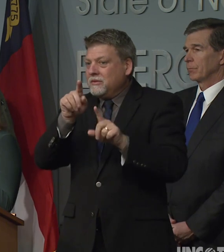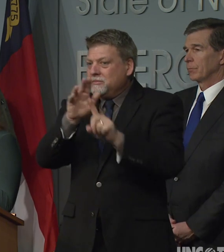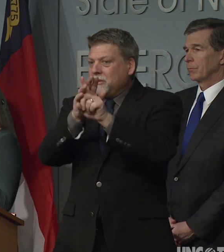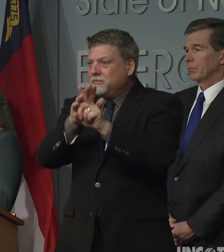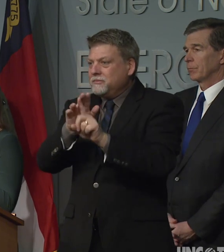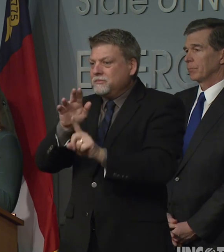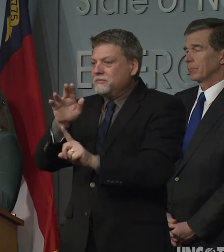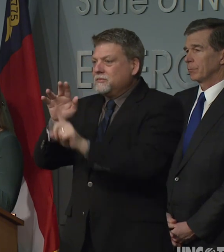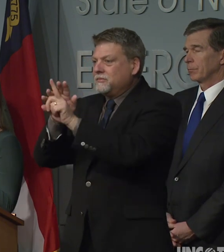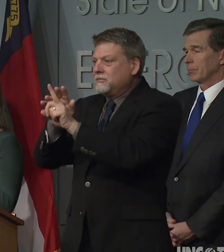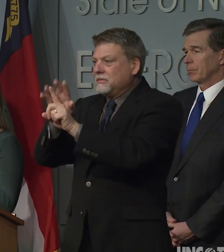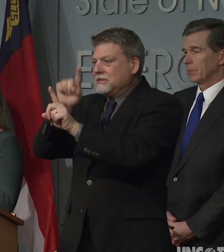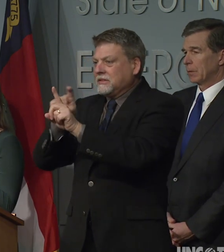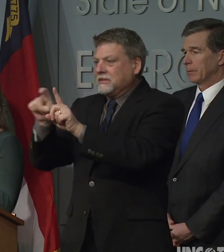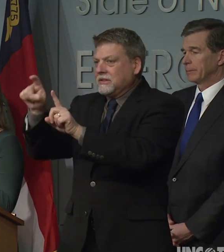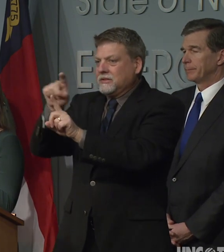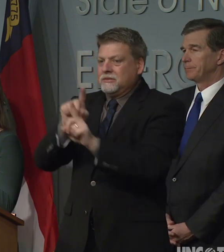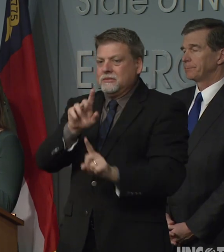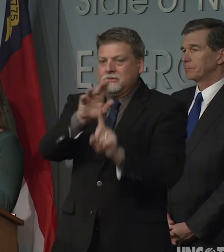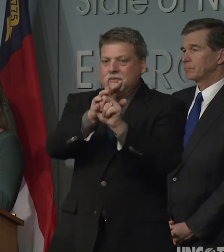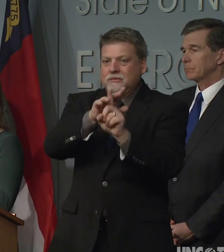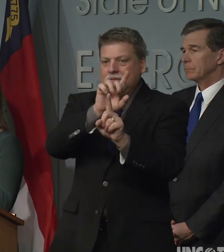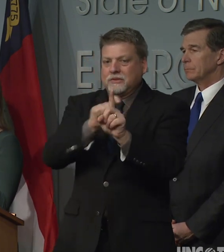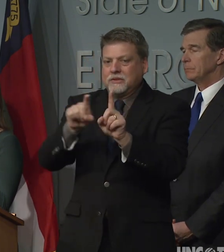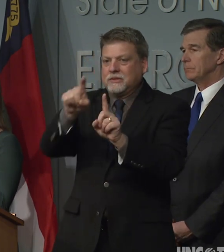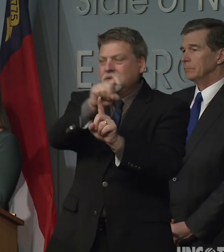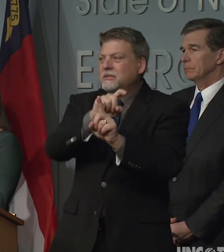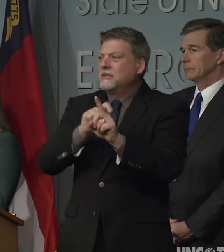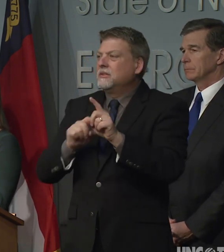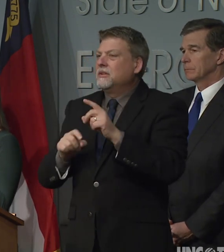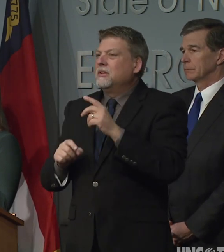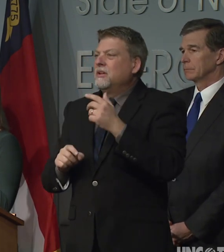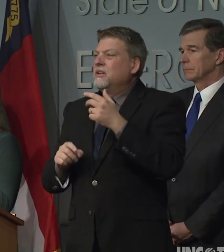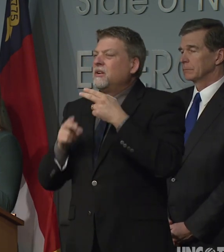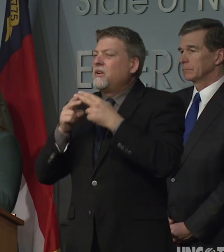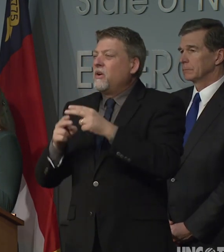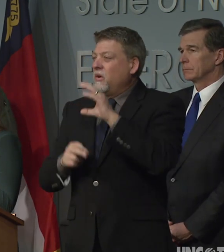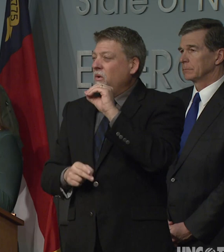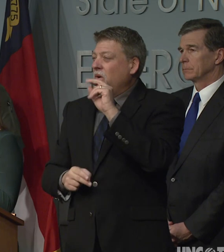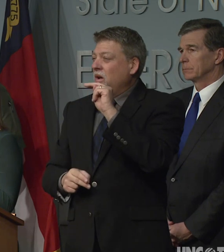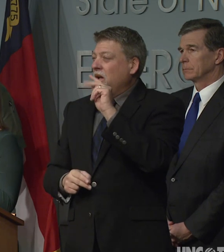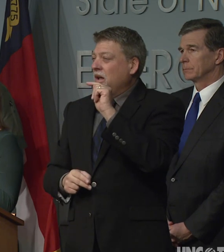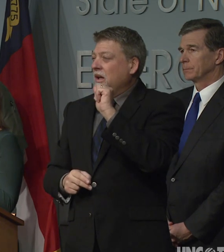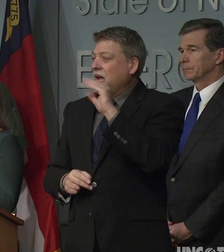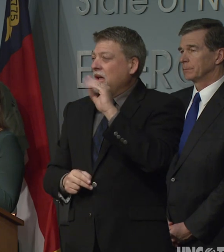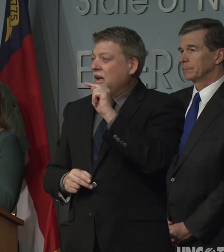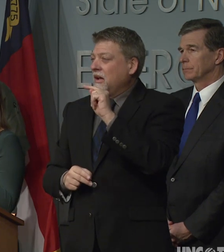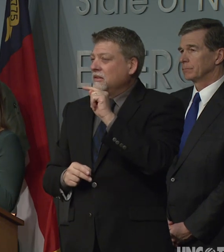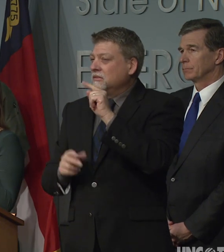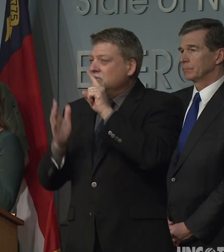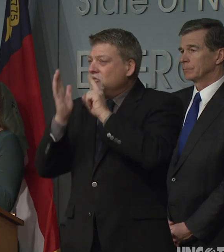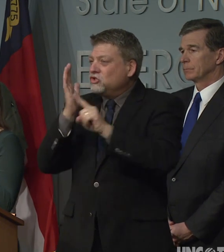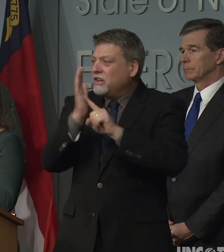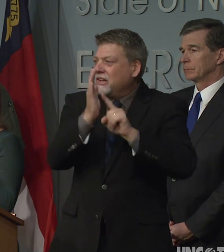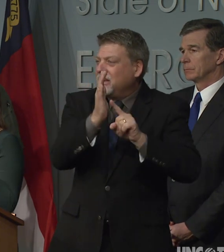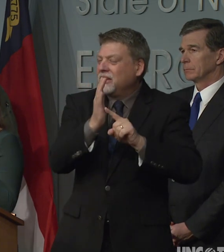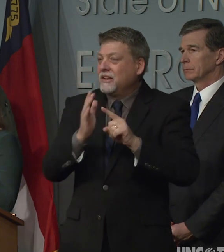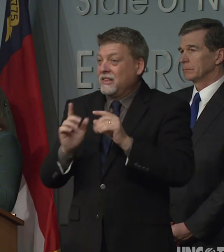particular, en donde estamos viendo estos cuántos casos y ser ciudadanos de que vamos a cerciorarnos que el rastreo del